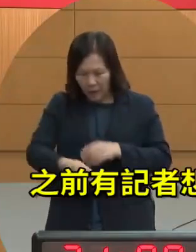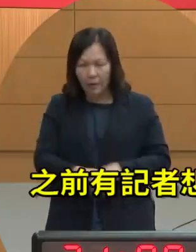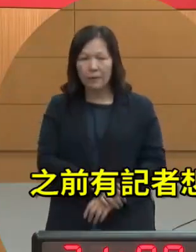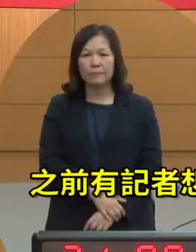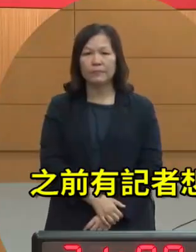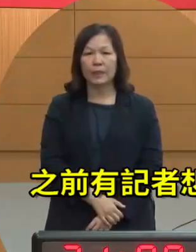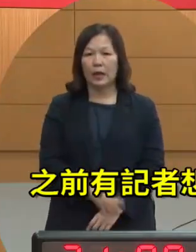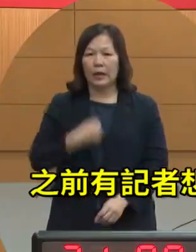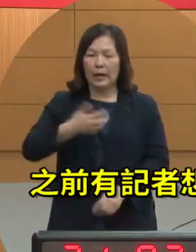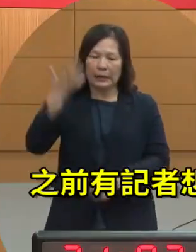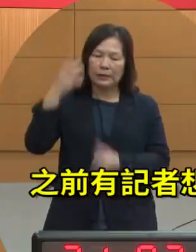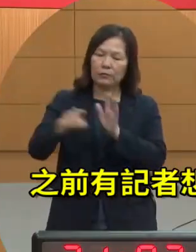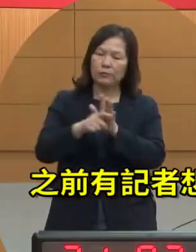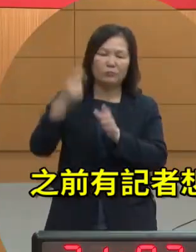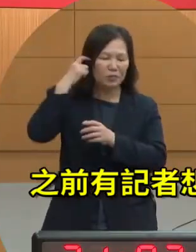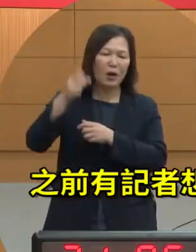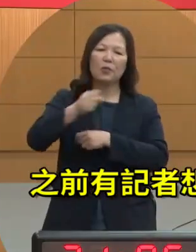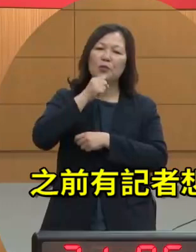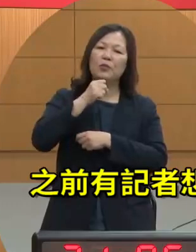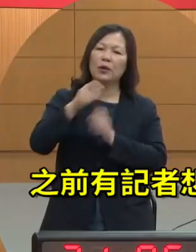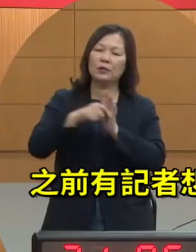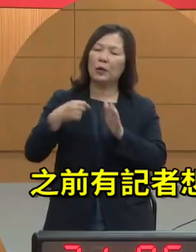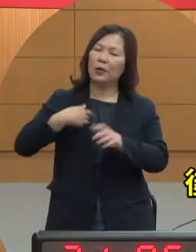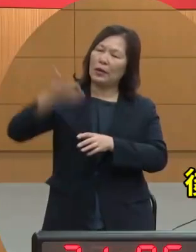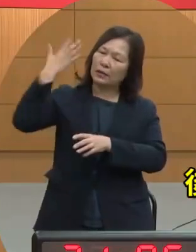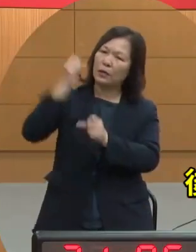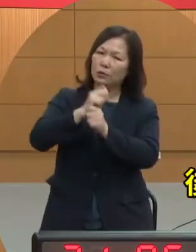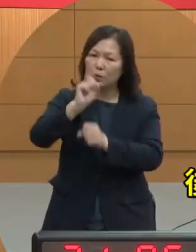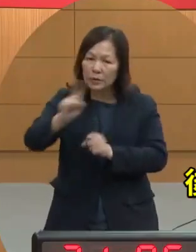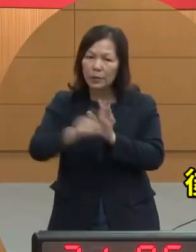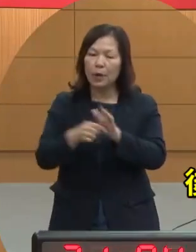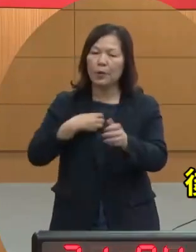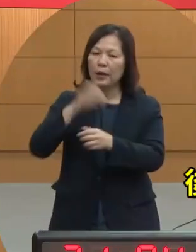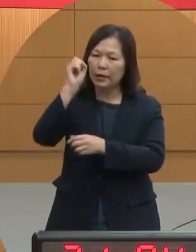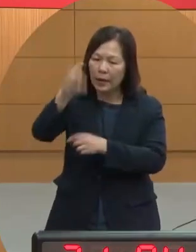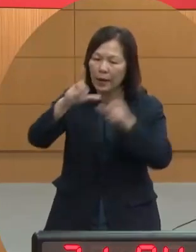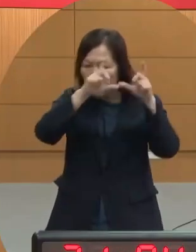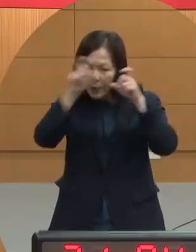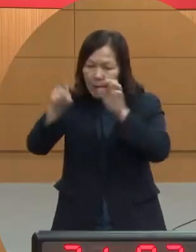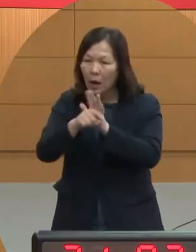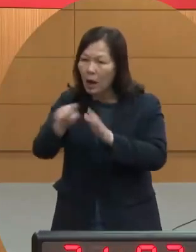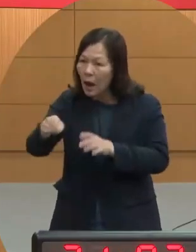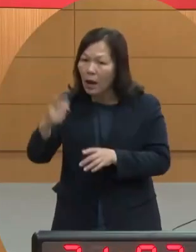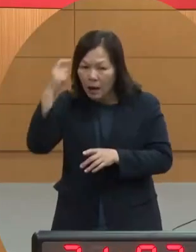之前有記者想要採訪我 他要問我以前的事情 後來我給他幾張照片 他說蛤!張律師